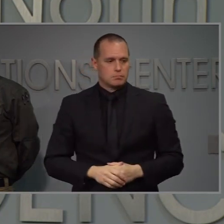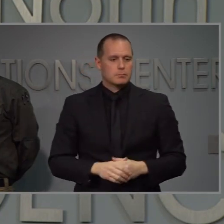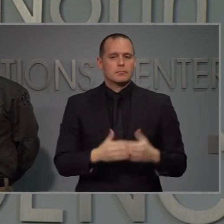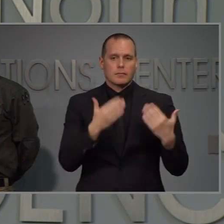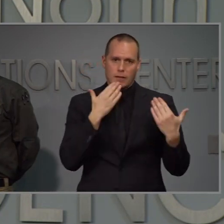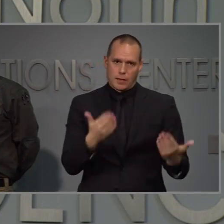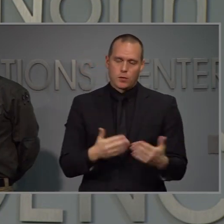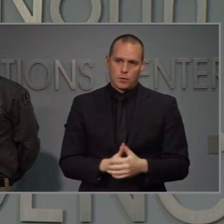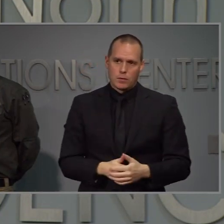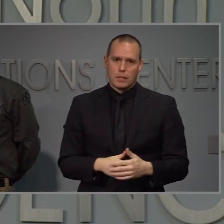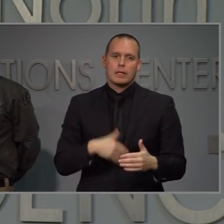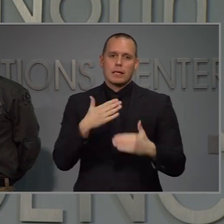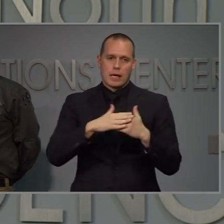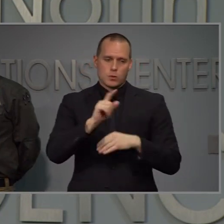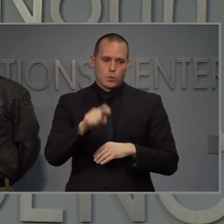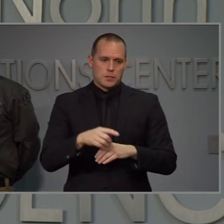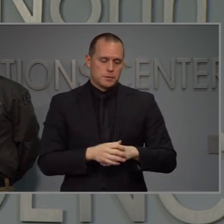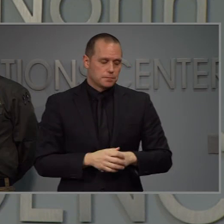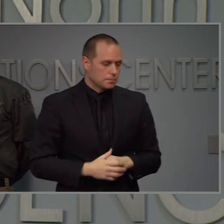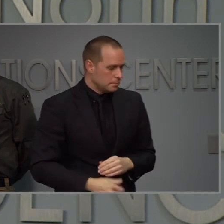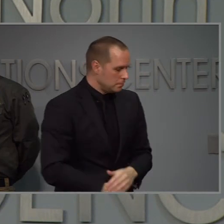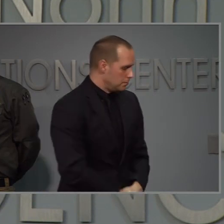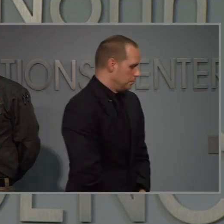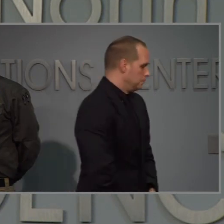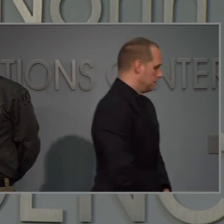indicadores objetivos que nos indique que es el momento de